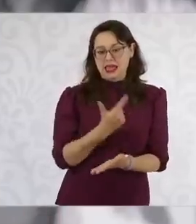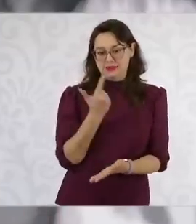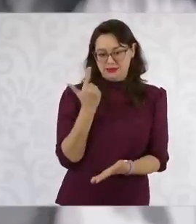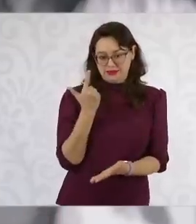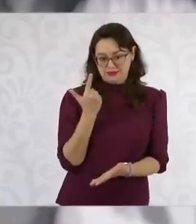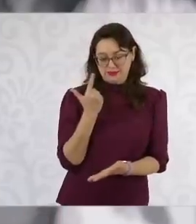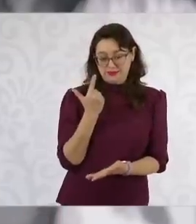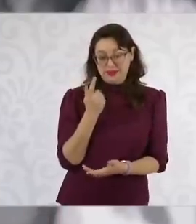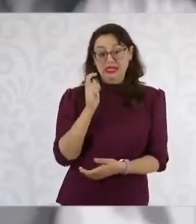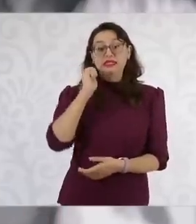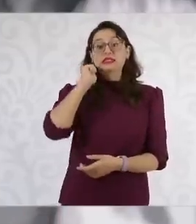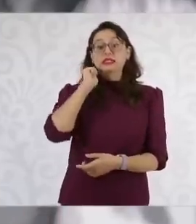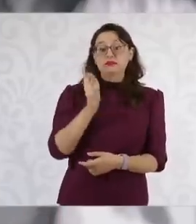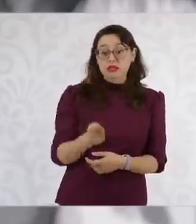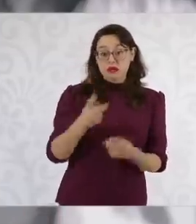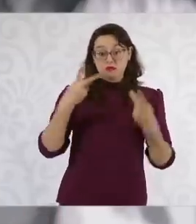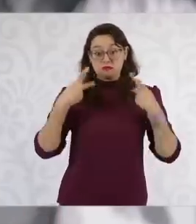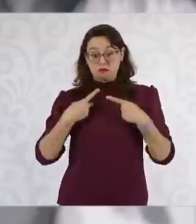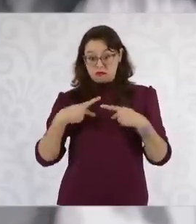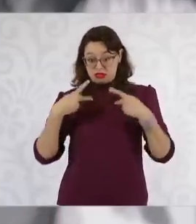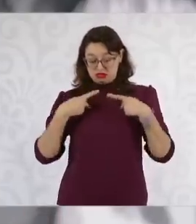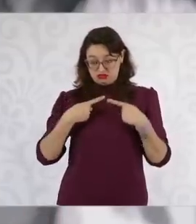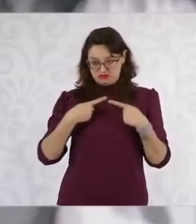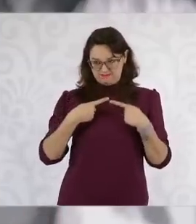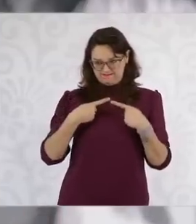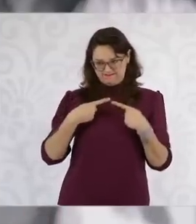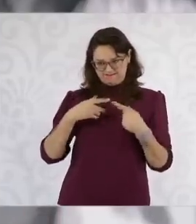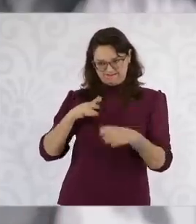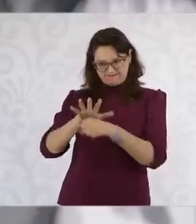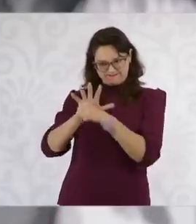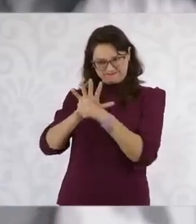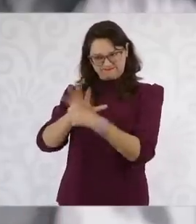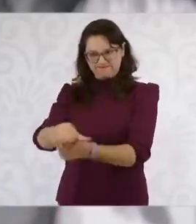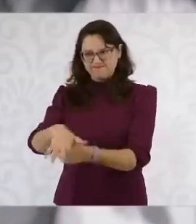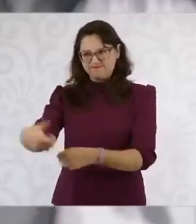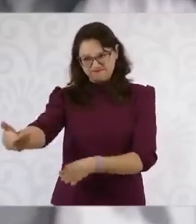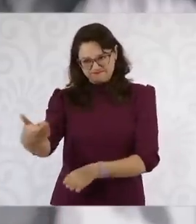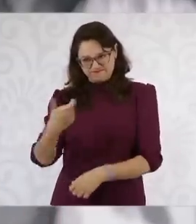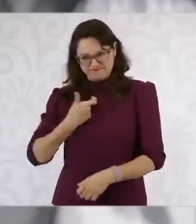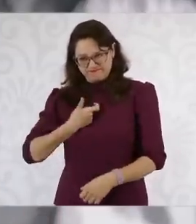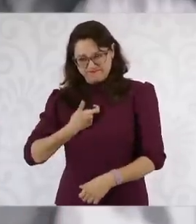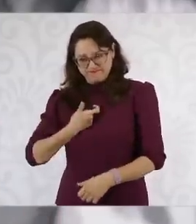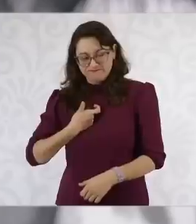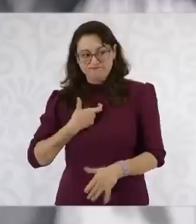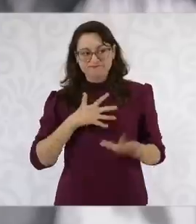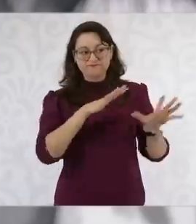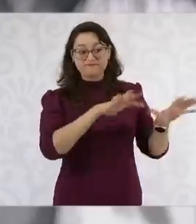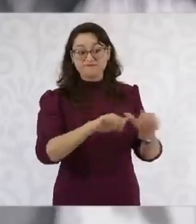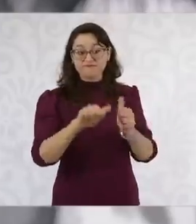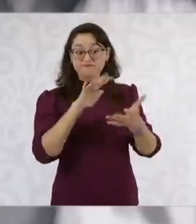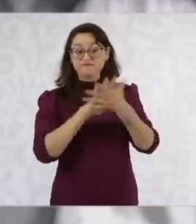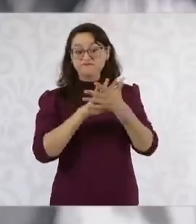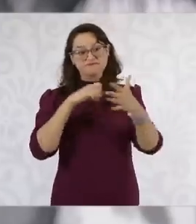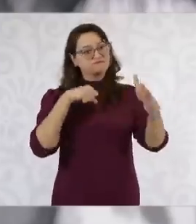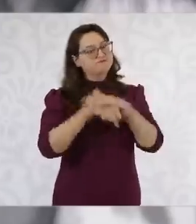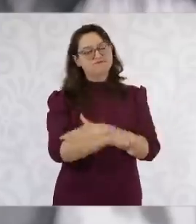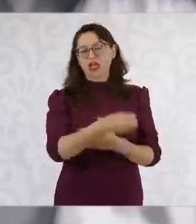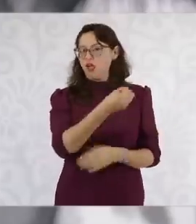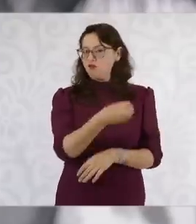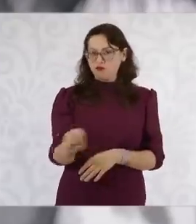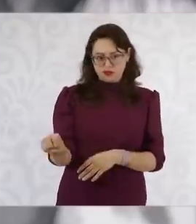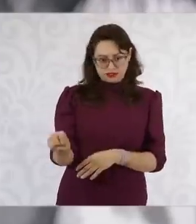preventiva oficiosa en el gabinete de seguridad estamos desarrollando eh primero una serie de